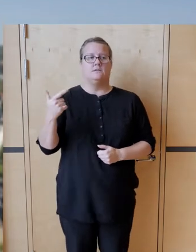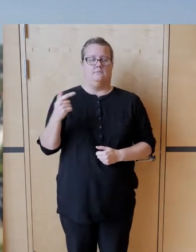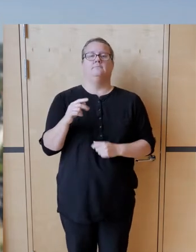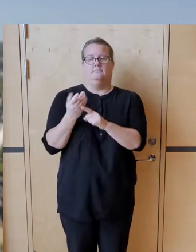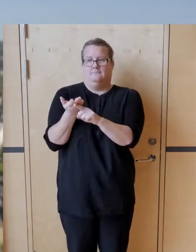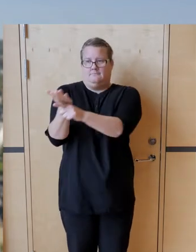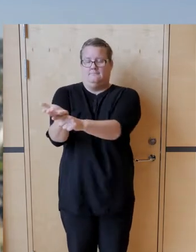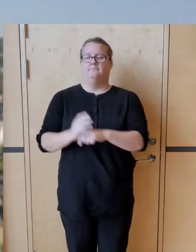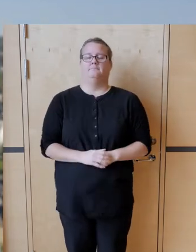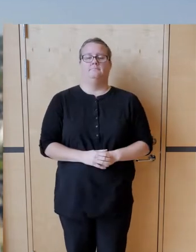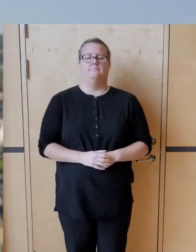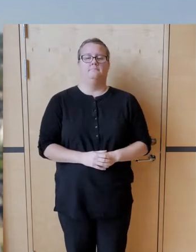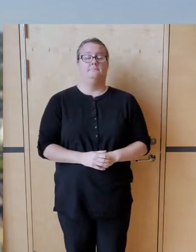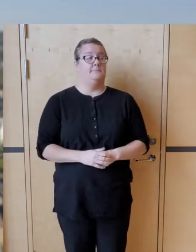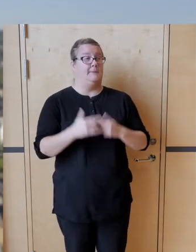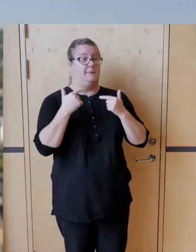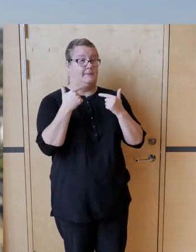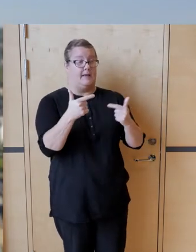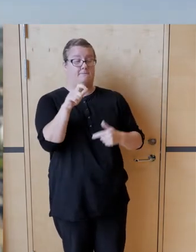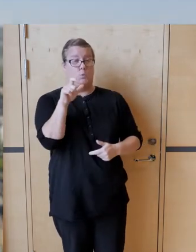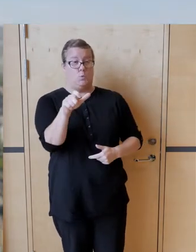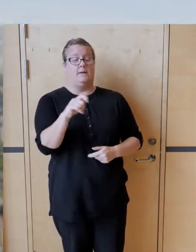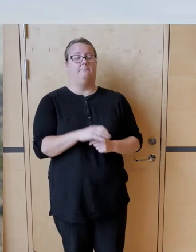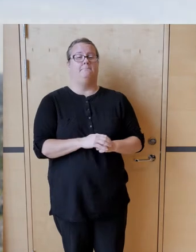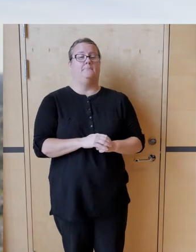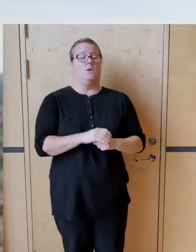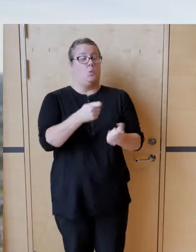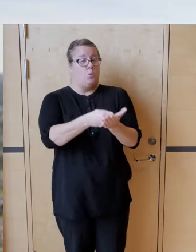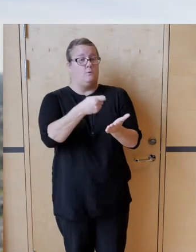Ja men tack för ordet ordförande åhörare och ledamöter